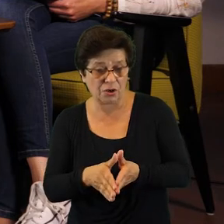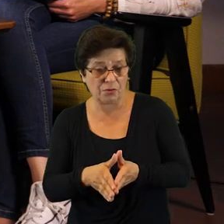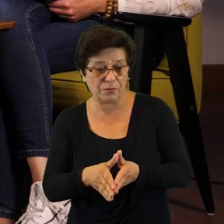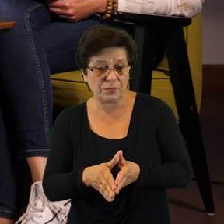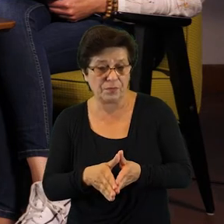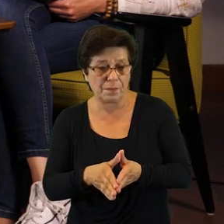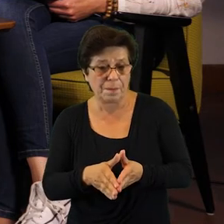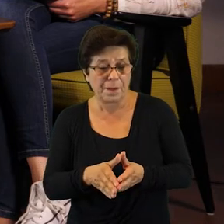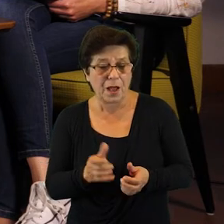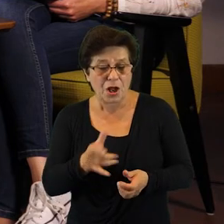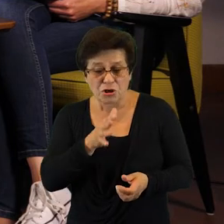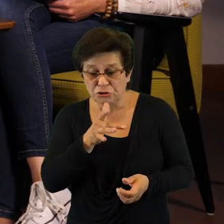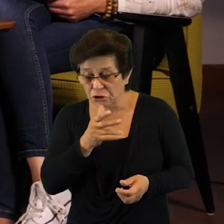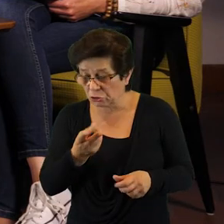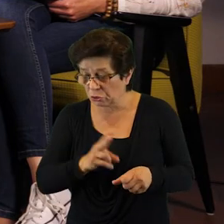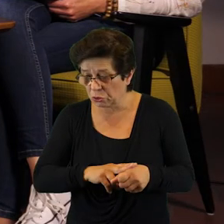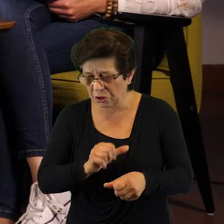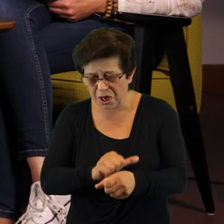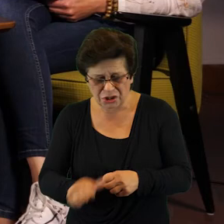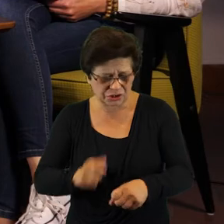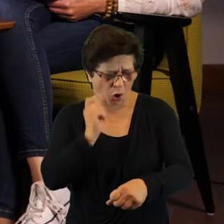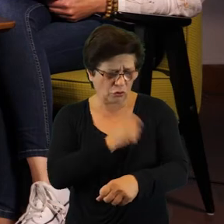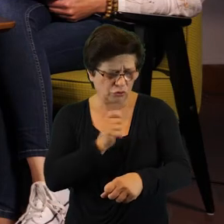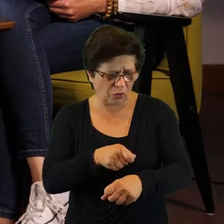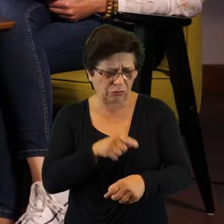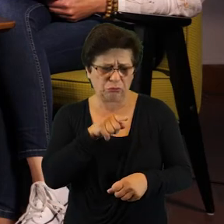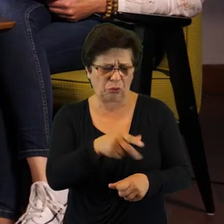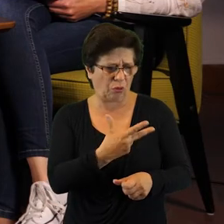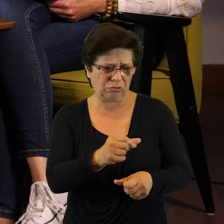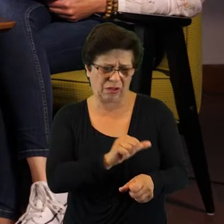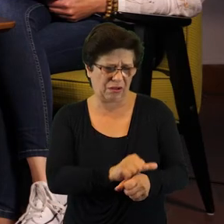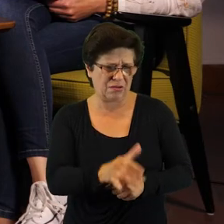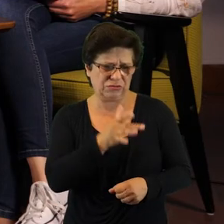który jest asymilowany, który jest ochrzczony, że on chyba w ogóle nie jest Żydem i jeszcze nas napada.